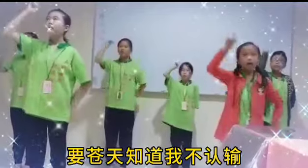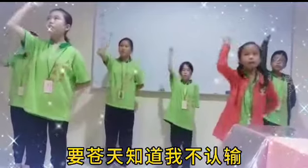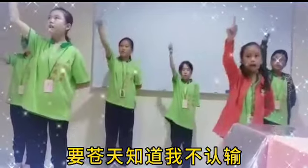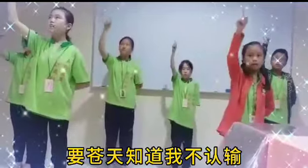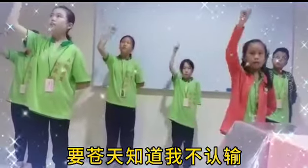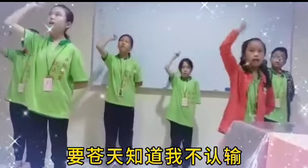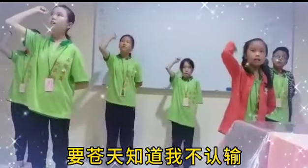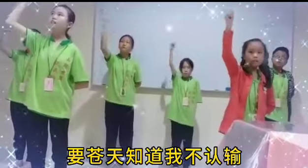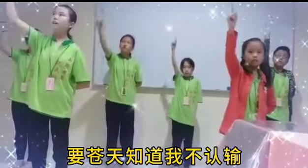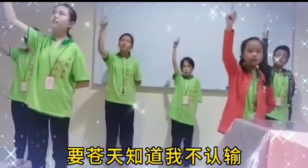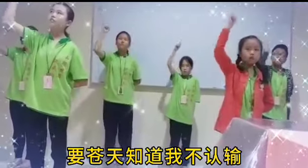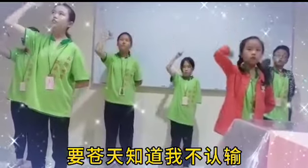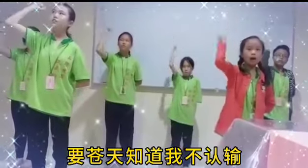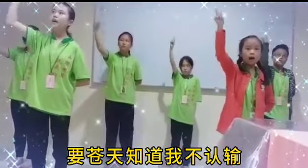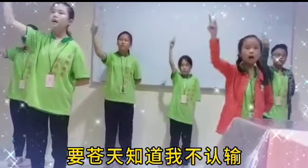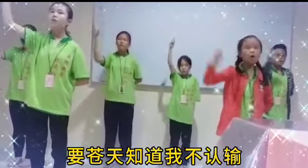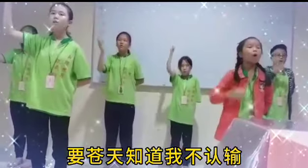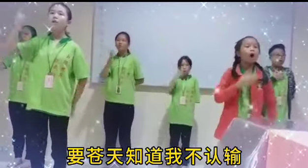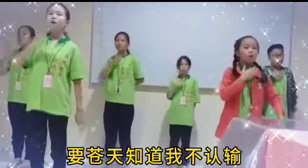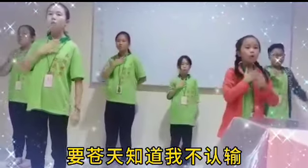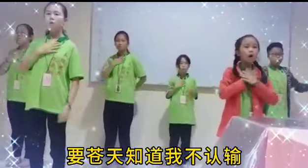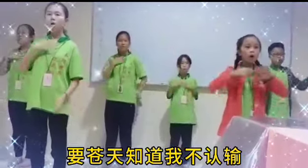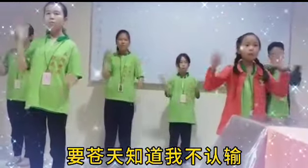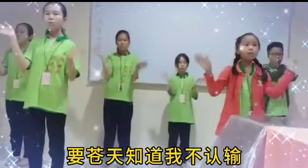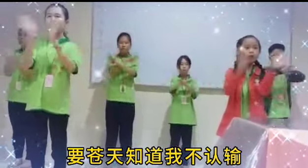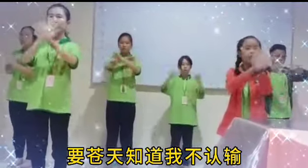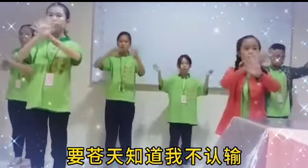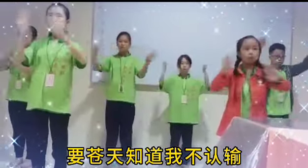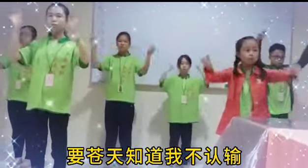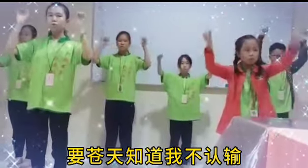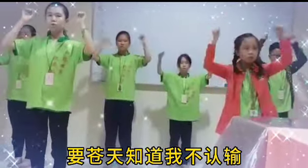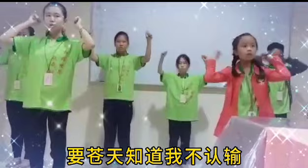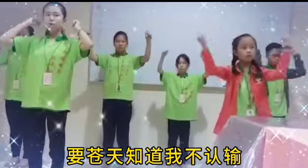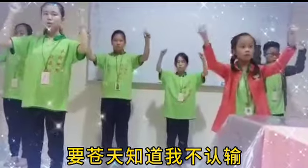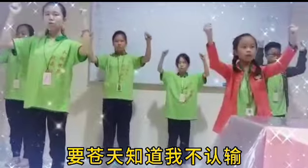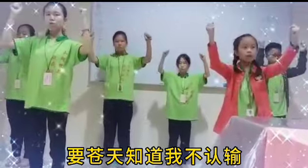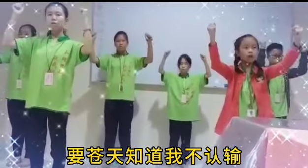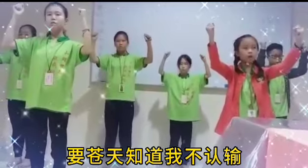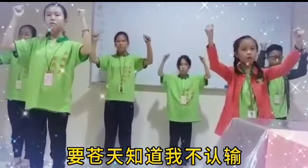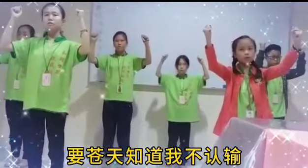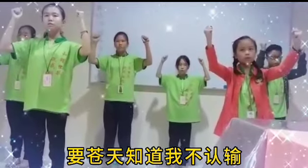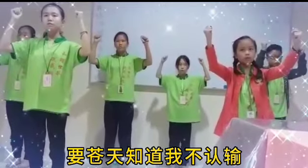要苍天知道 我不认输